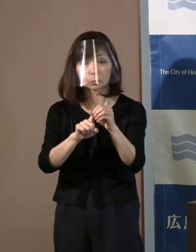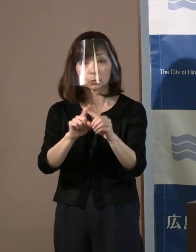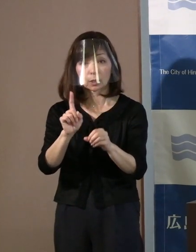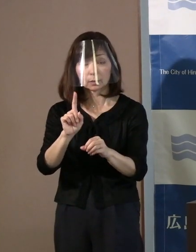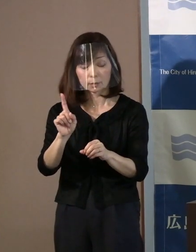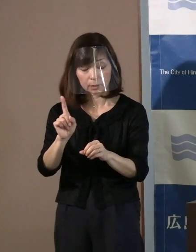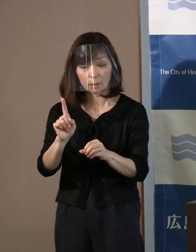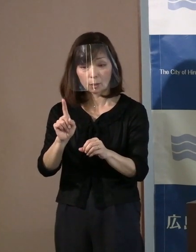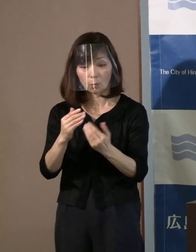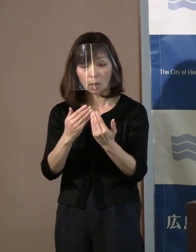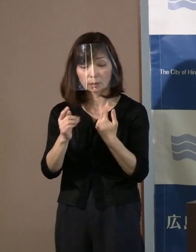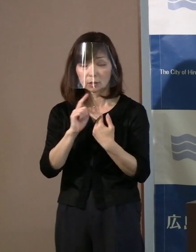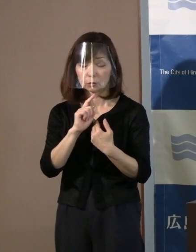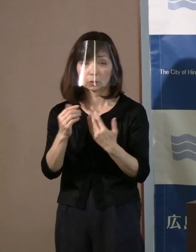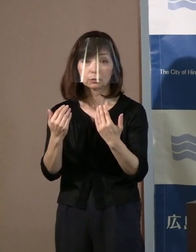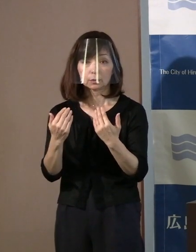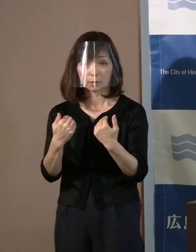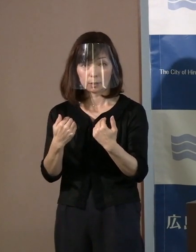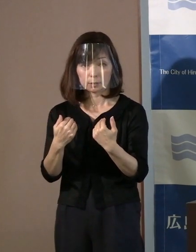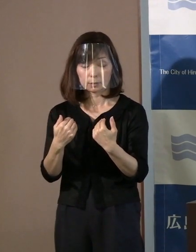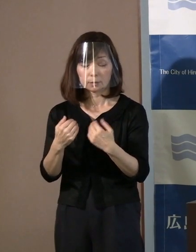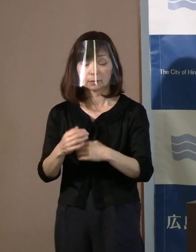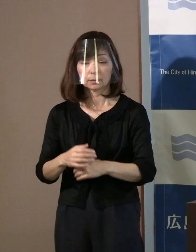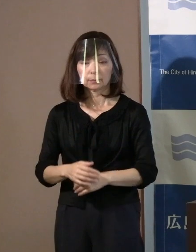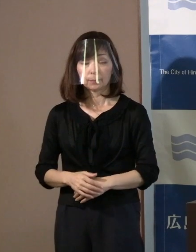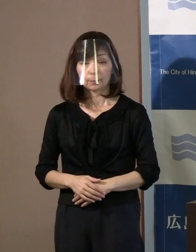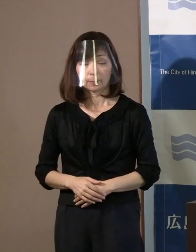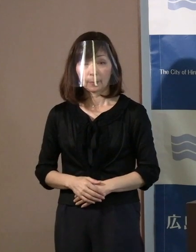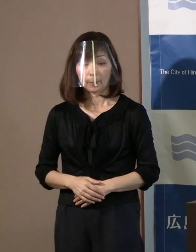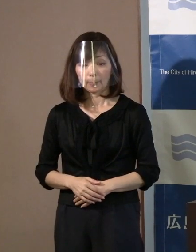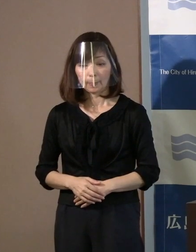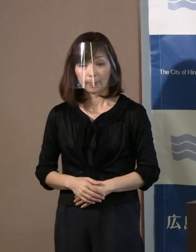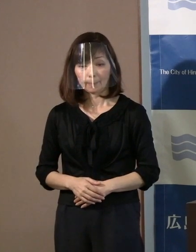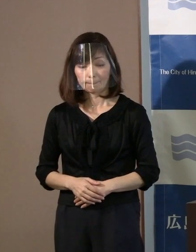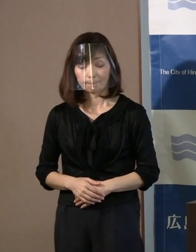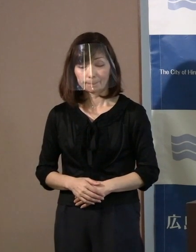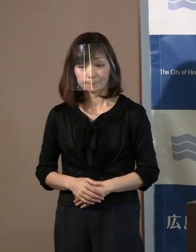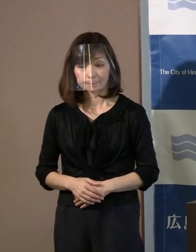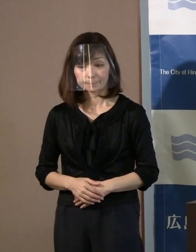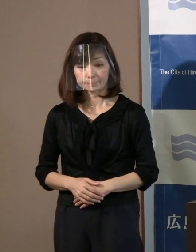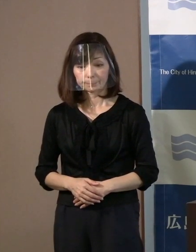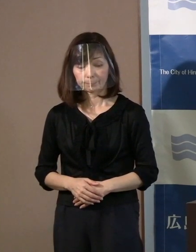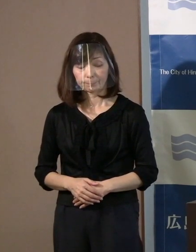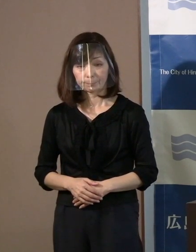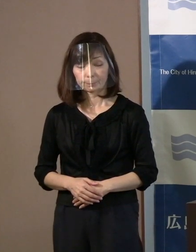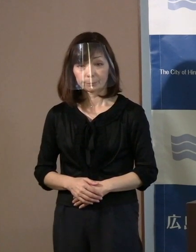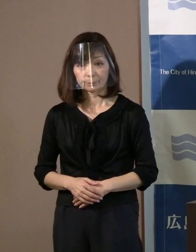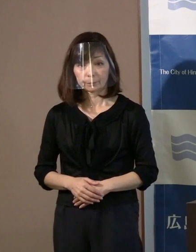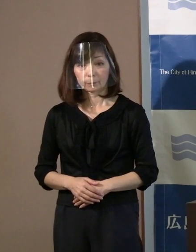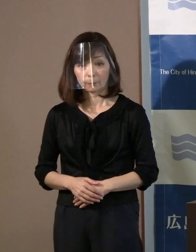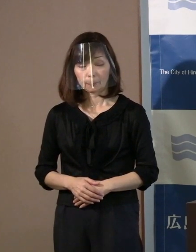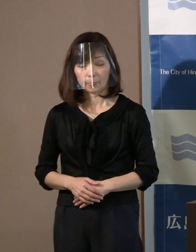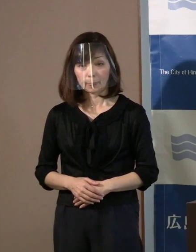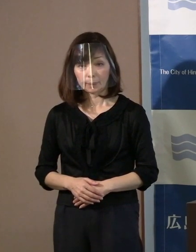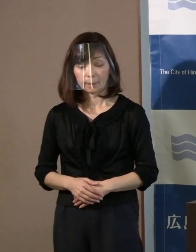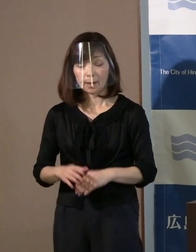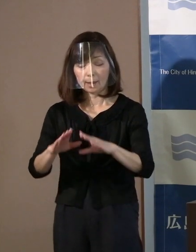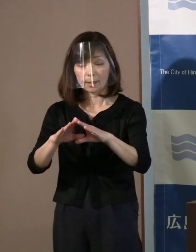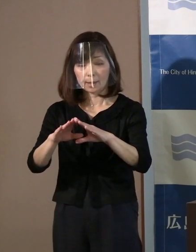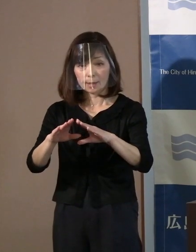いろいろな形､自分の､ 市長になって以後の平和追求の仕方は